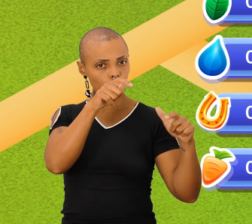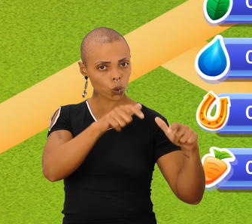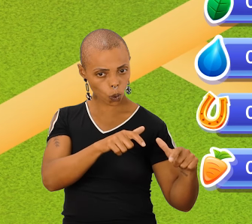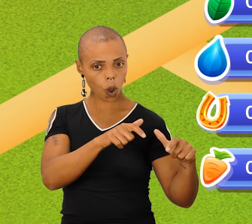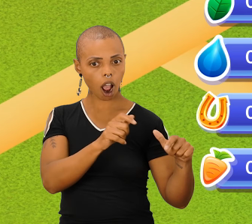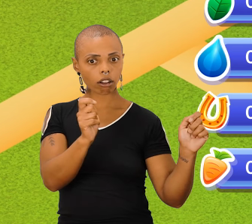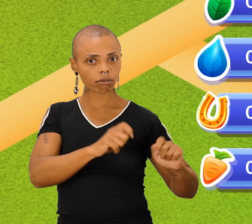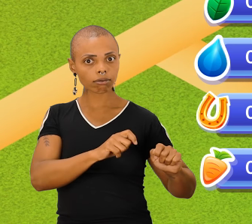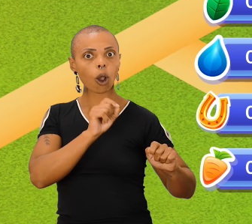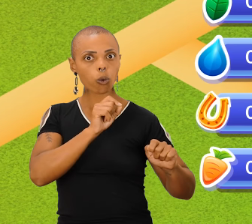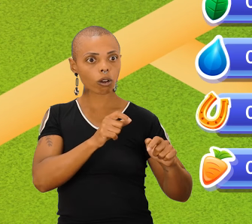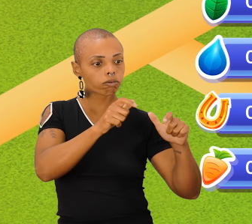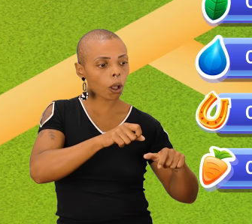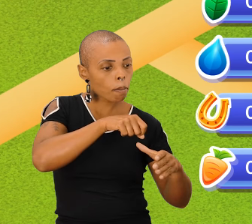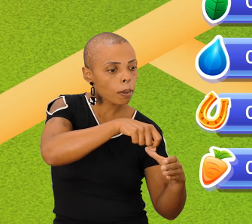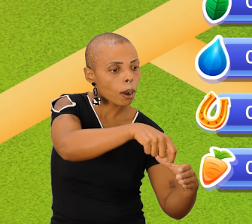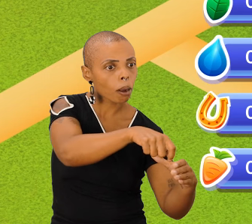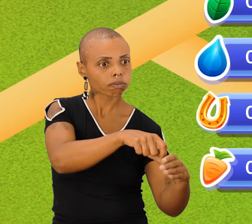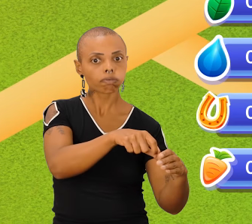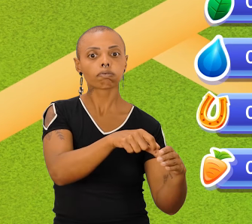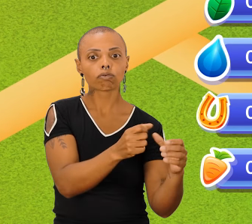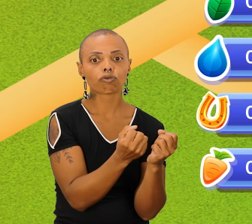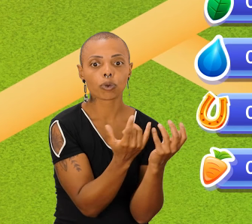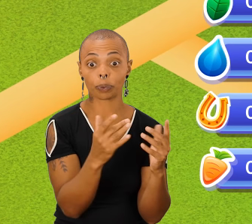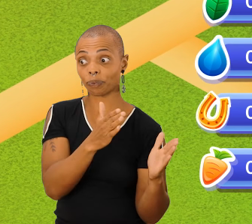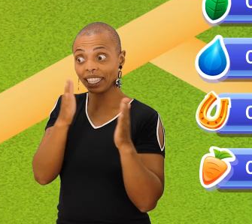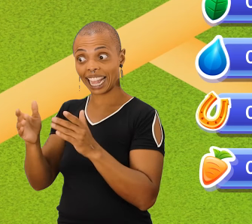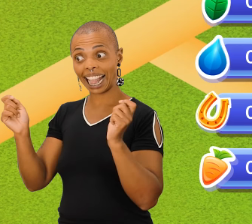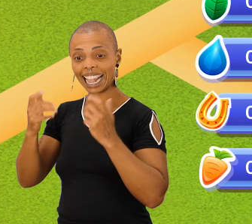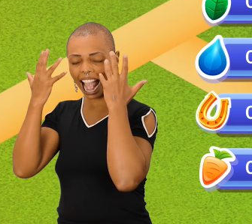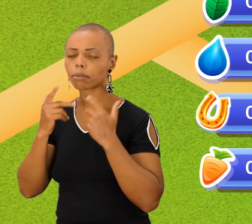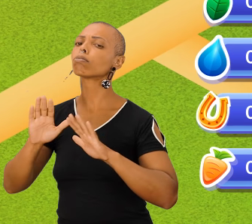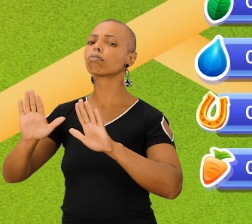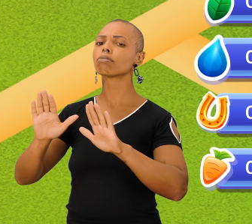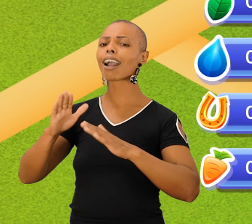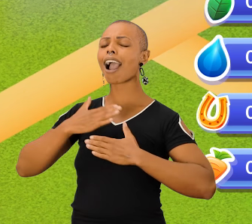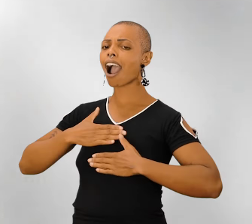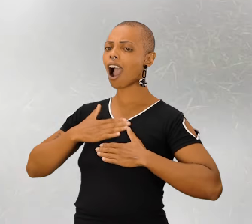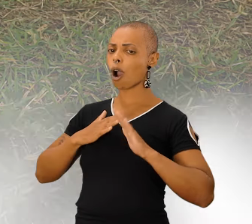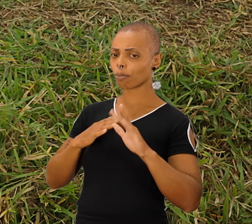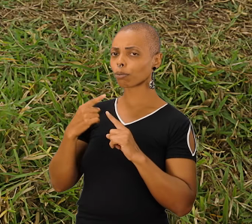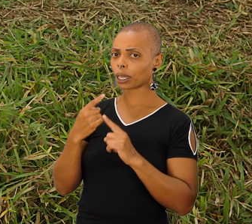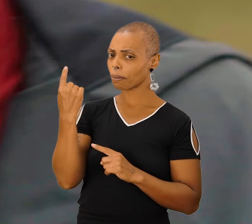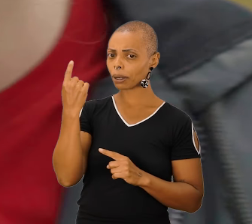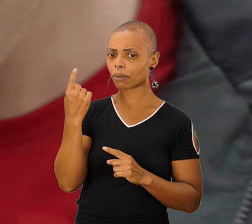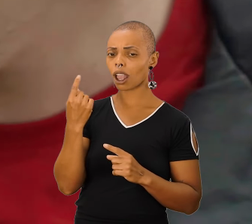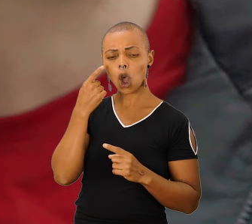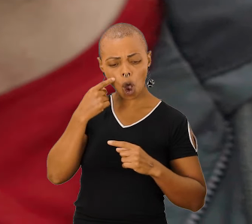a gente pode colocar uma lavoura. Aqui, a gente pode colocar os animais... [Jotapê] Espera, espera... Calma, né? Primeiramente, olha esse solo aqui, Dininha.